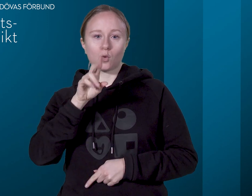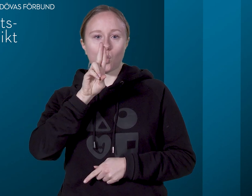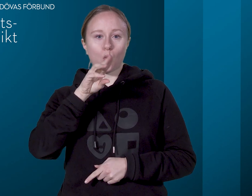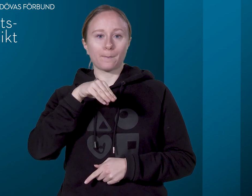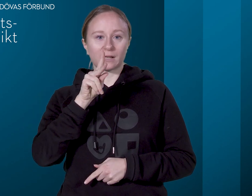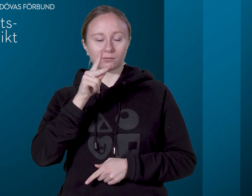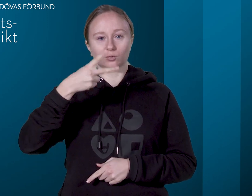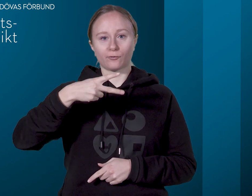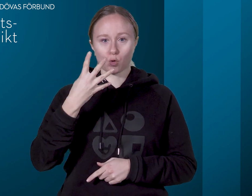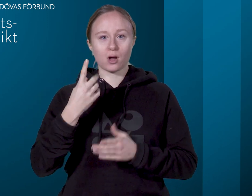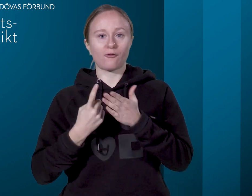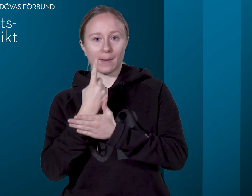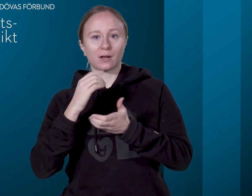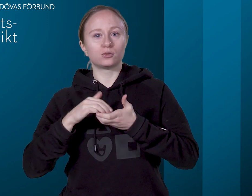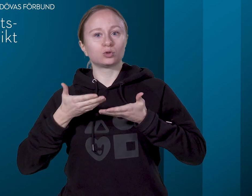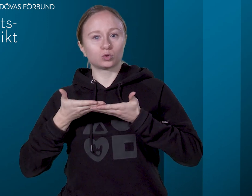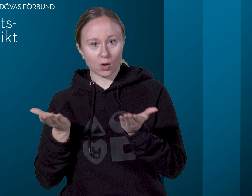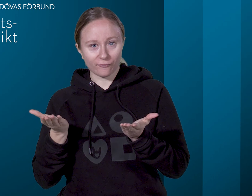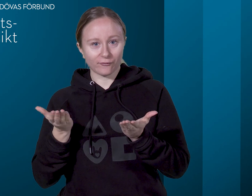med UMK24-evenemang och show.